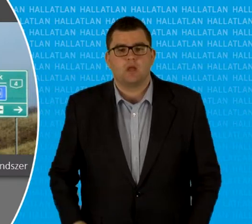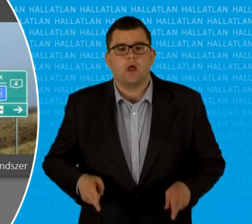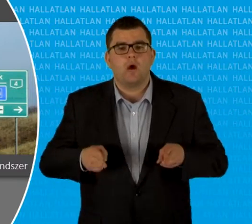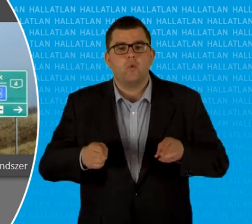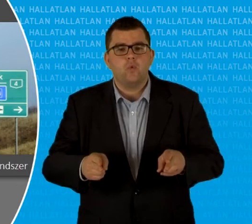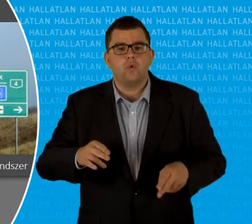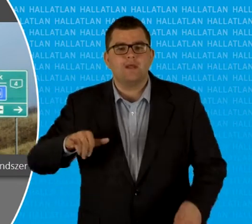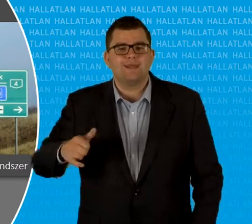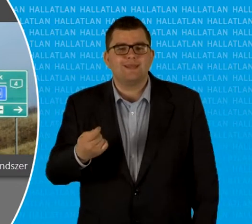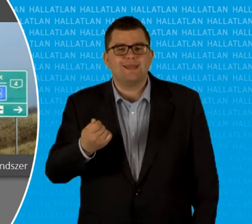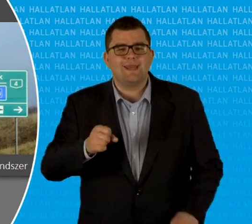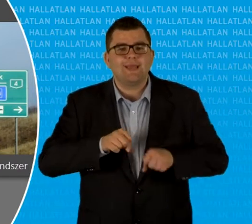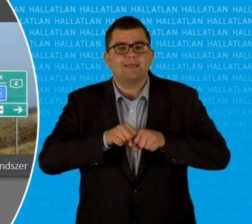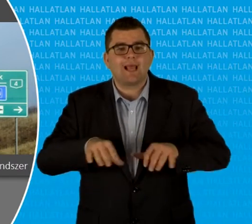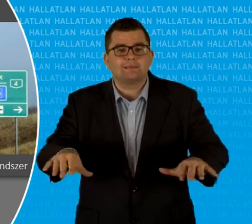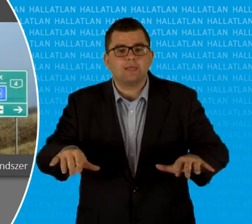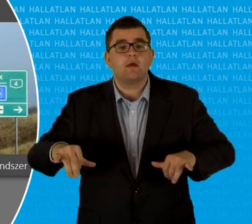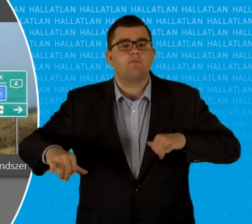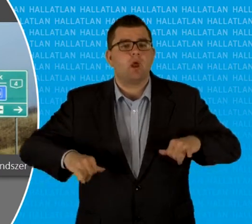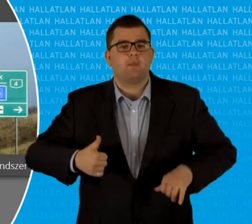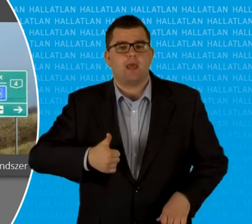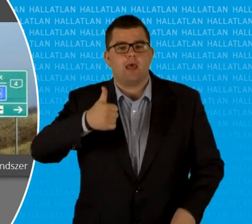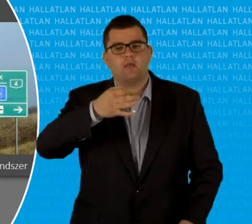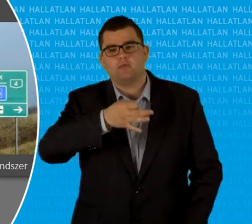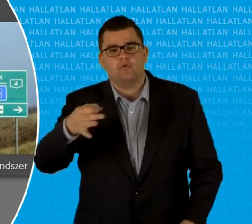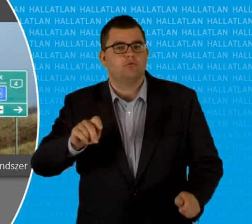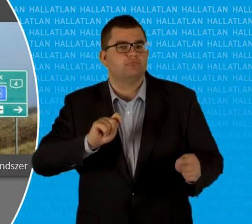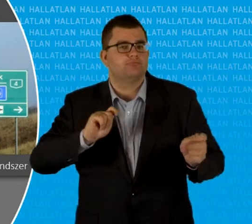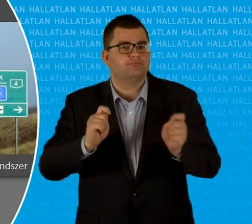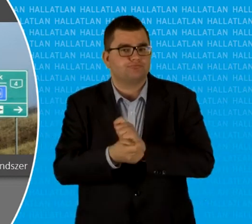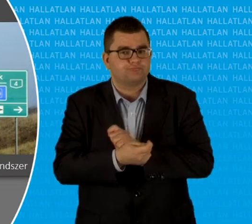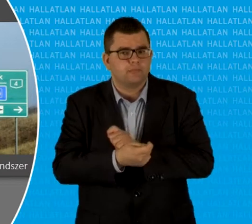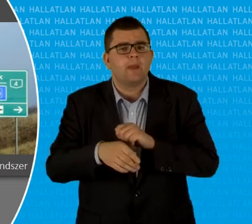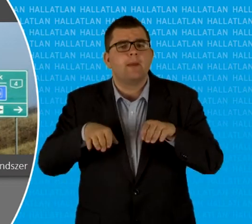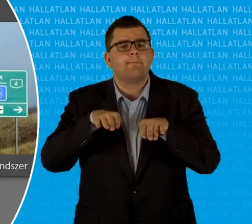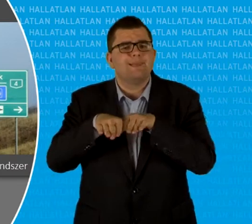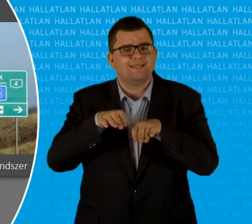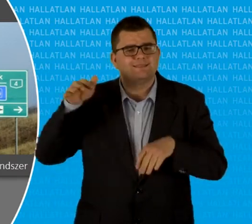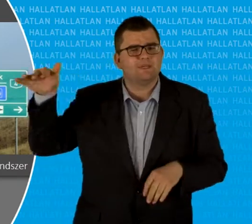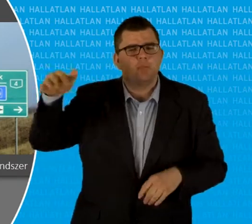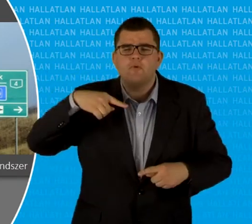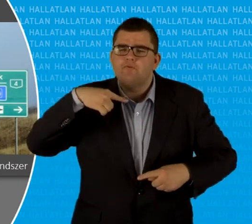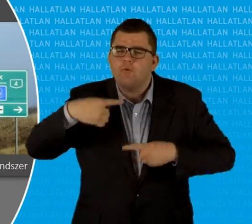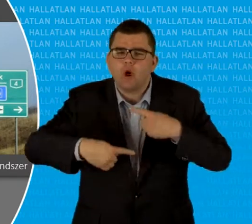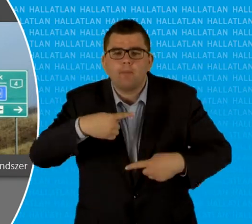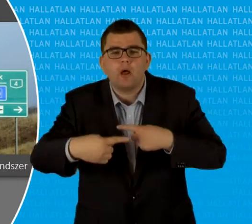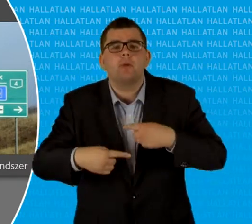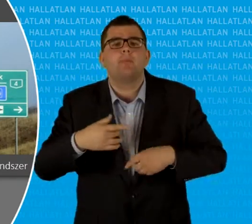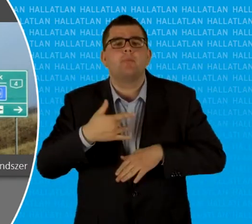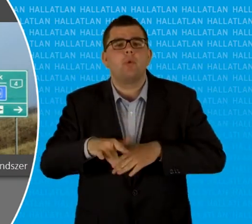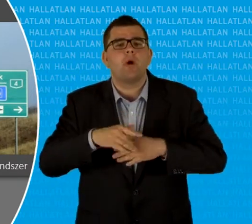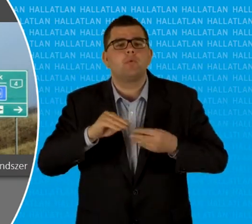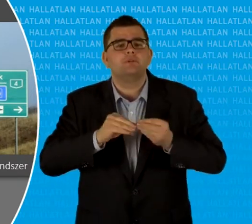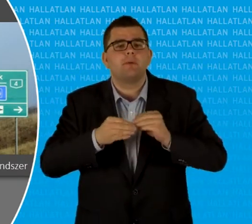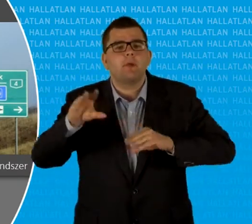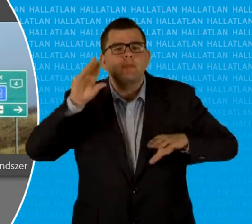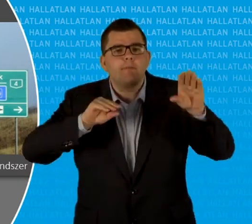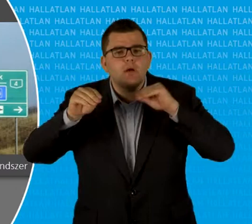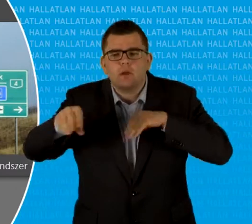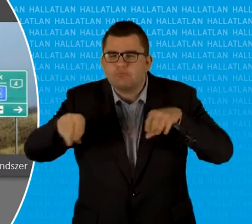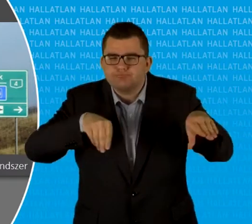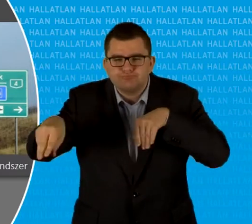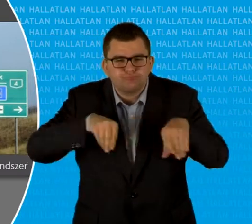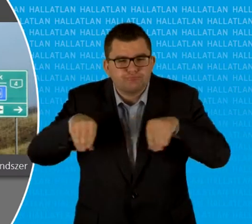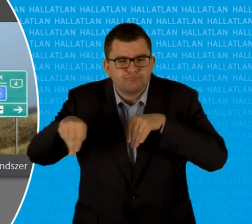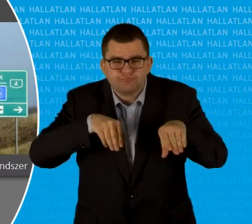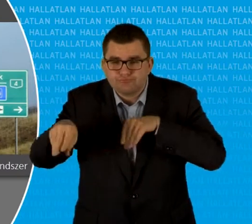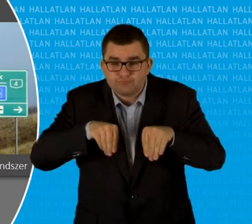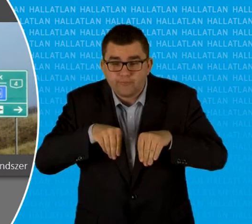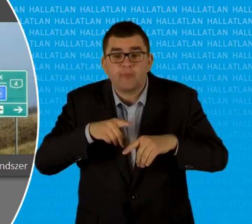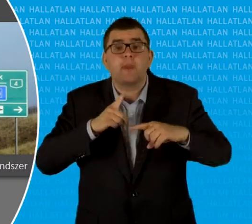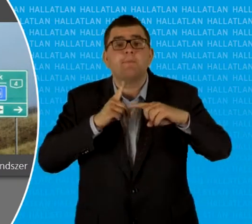Február 1-jétől változik az útdíjrendszer. A minisztérium folyamatosan gyűjtötte a próbaüzem tapasztalatait,